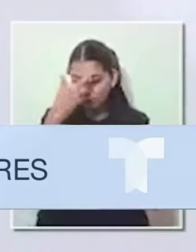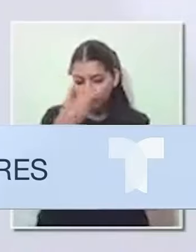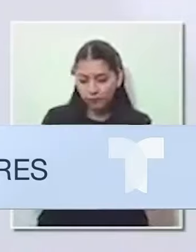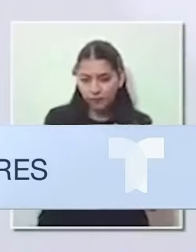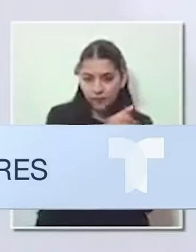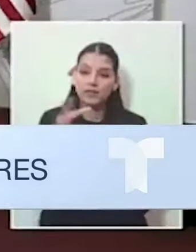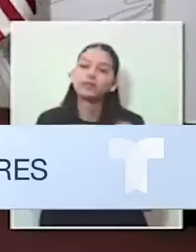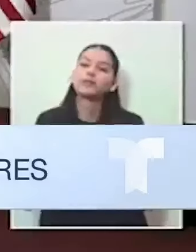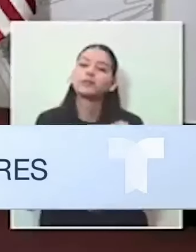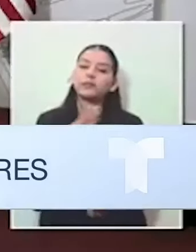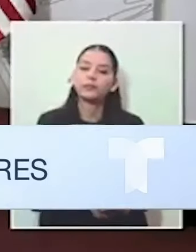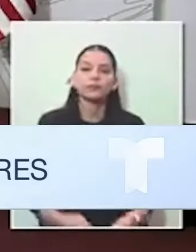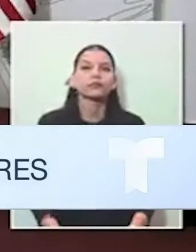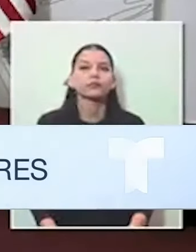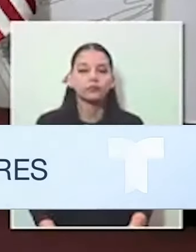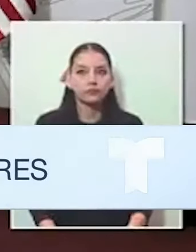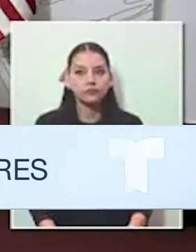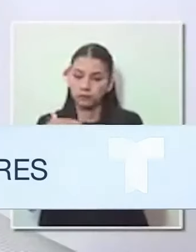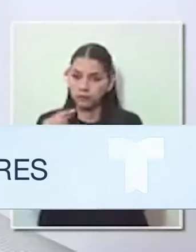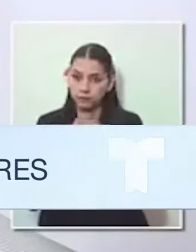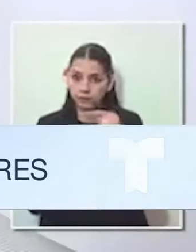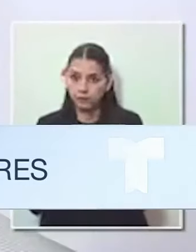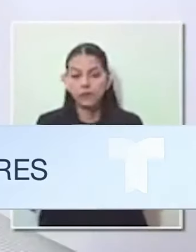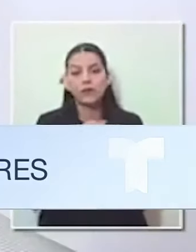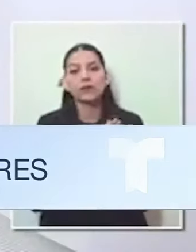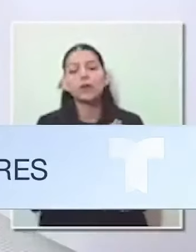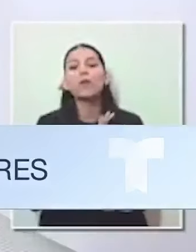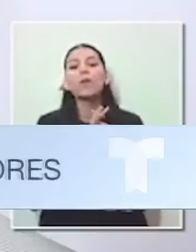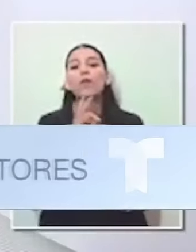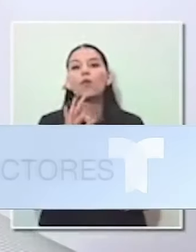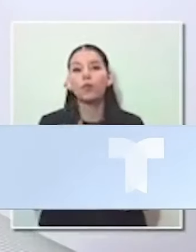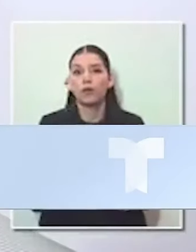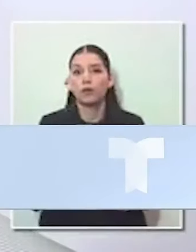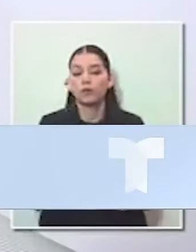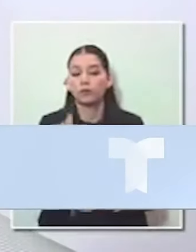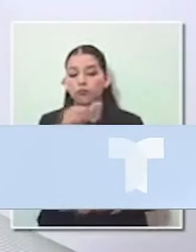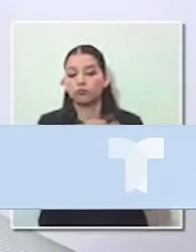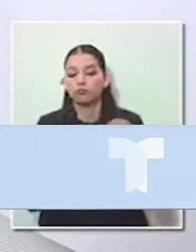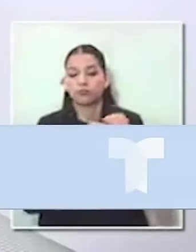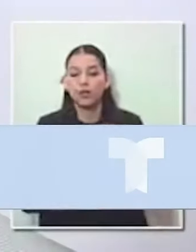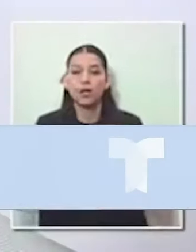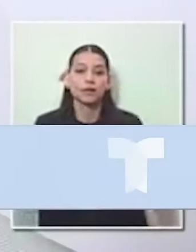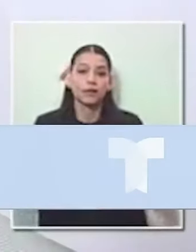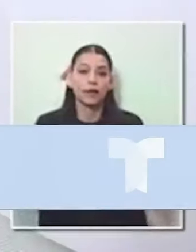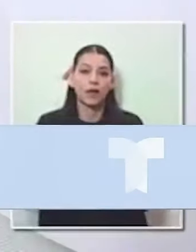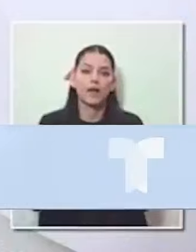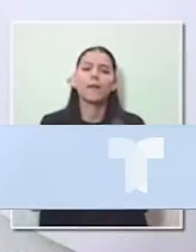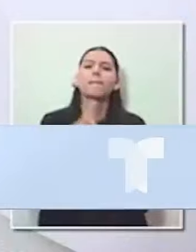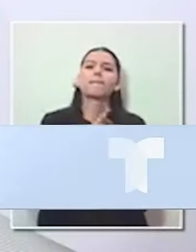TANTO HACERSE SENTIR? MI ESTIMADO EMBAJADOR, MÁS TARDE DESDE MICHOACÁN, AMBAS NACIONES ANUNCIARON UN PLAN